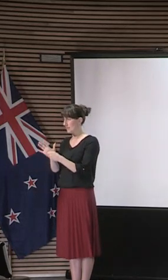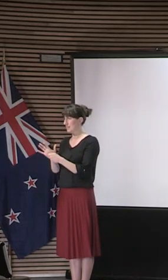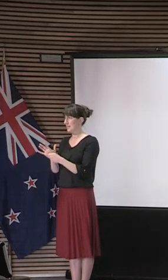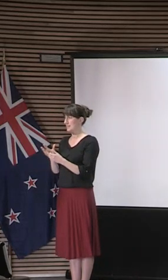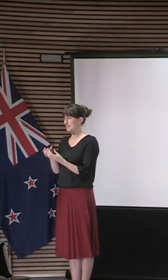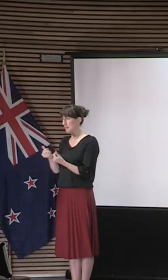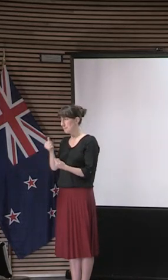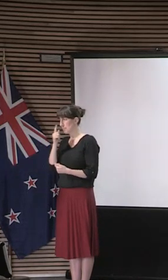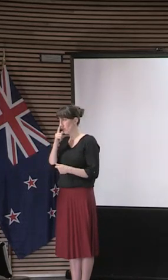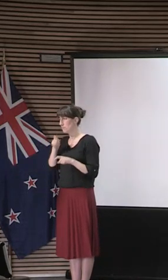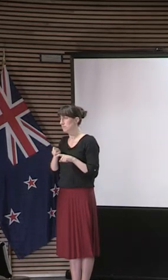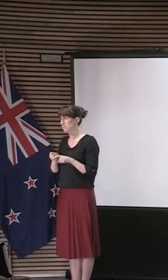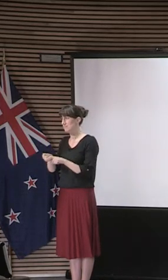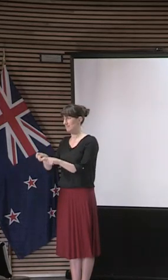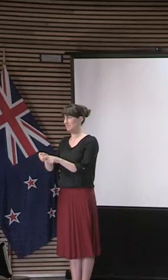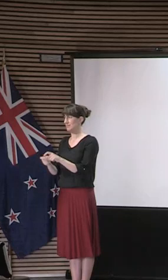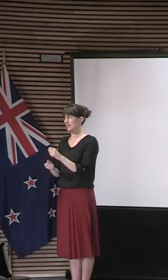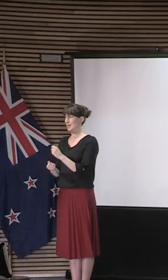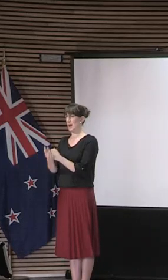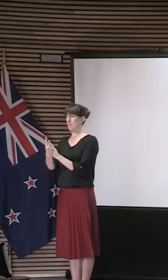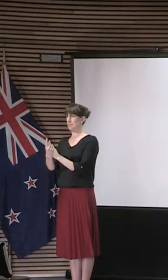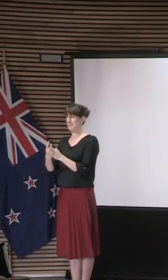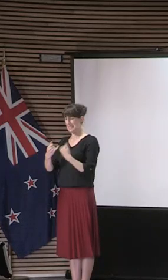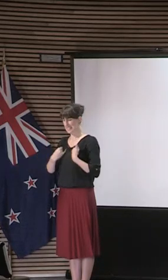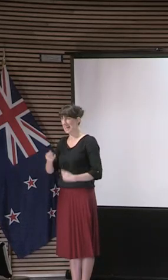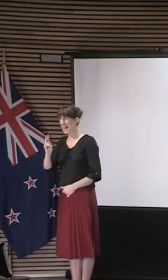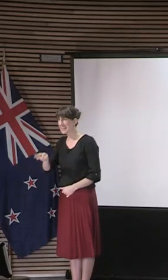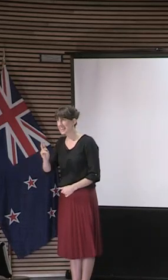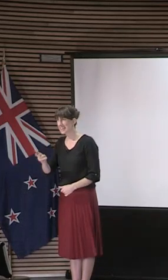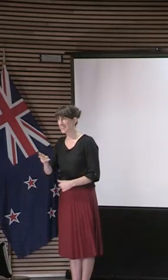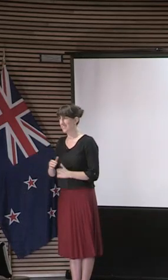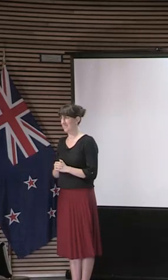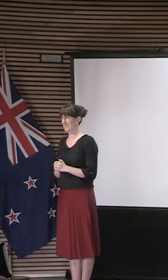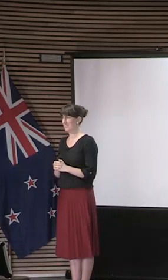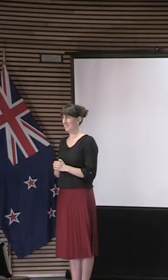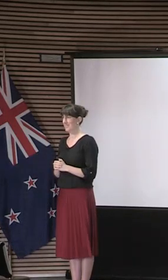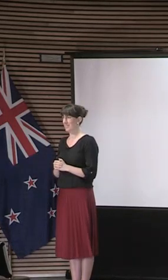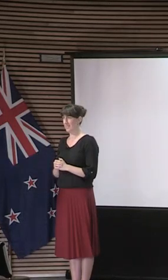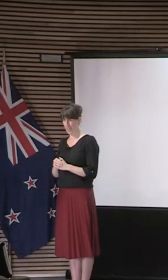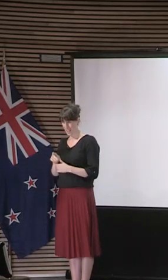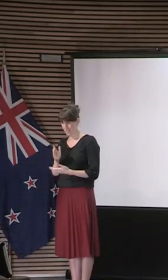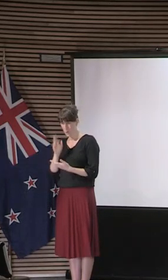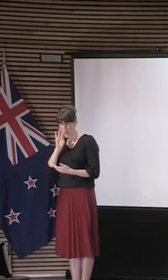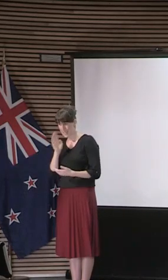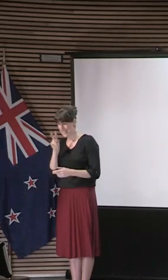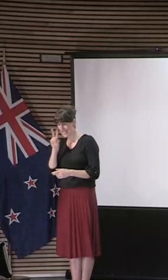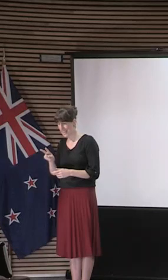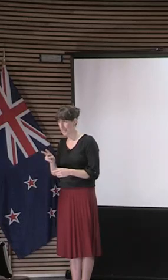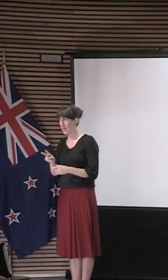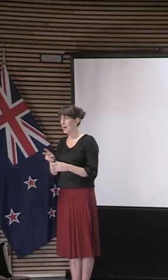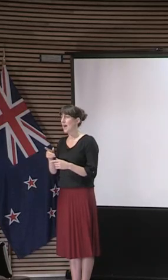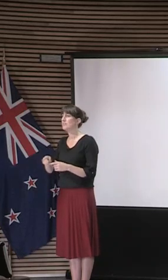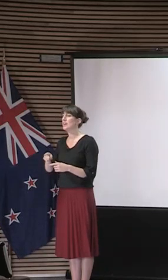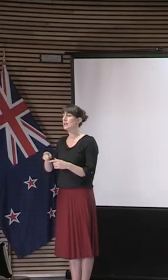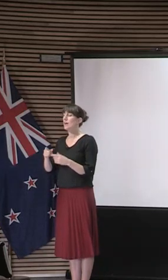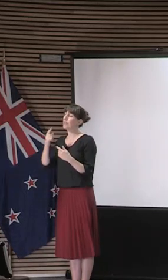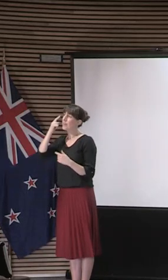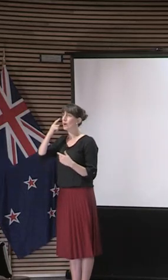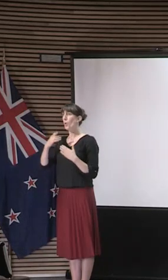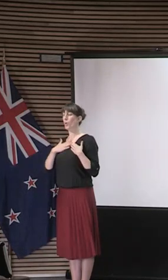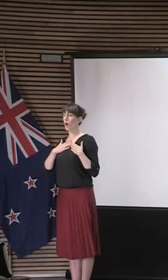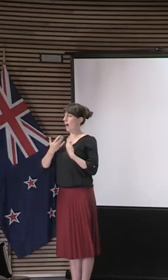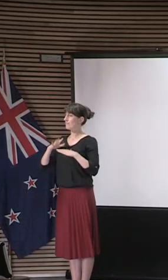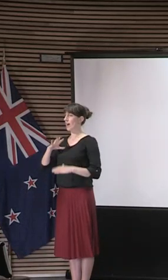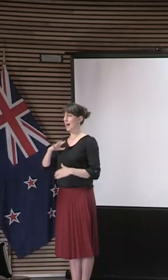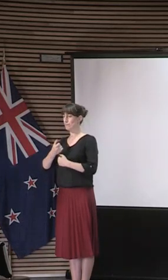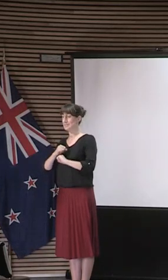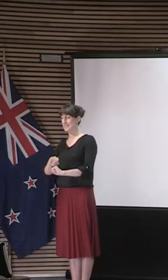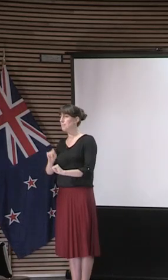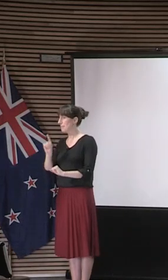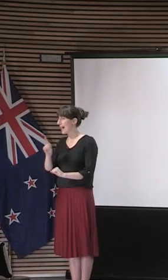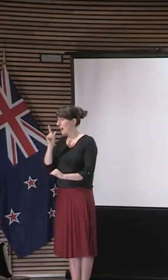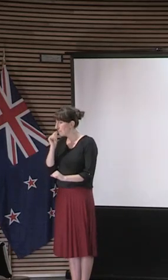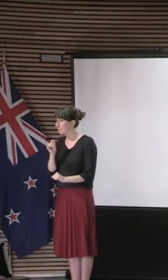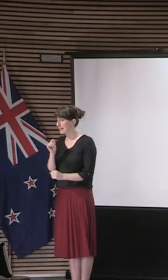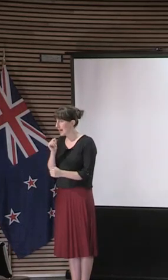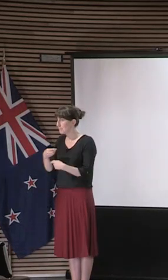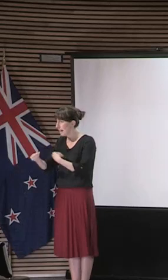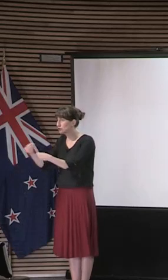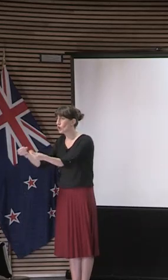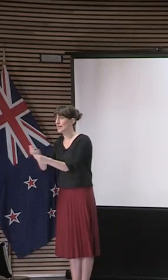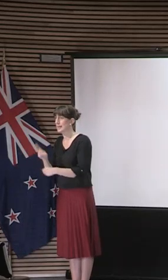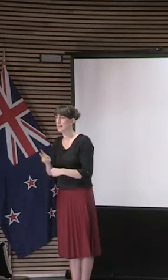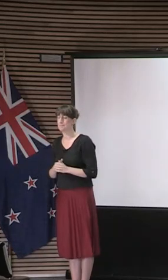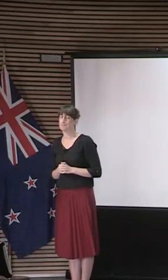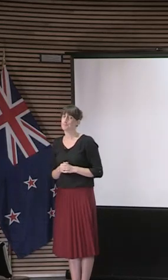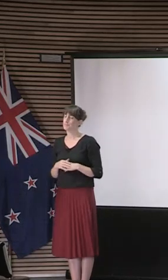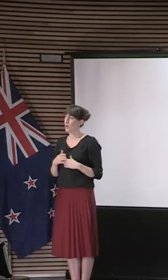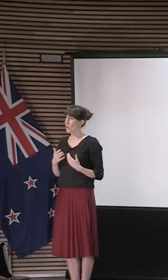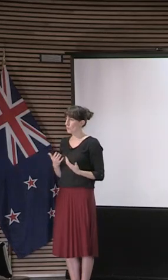Korero mo te COVID i